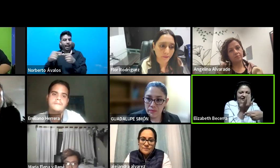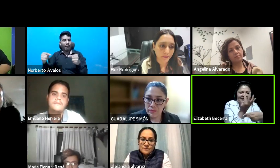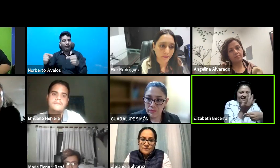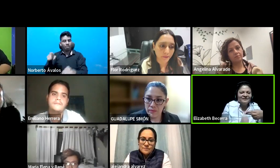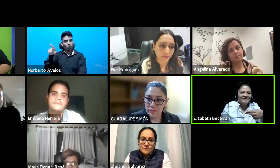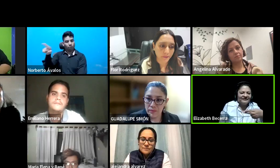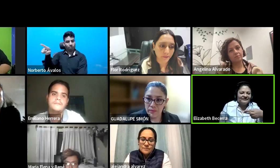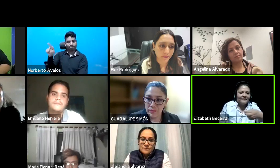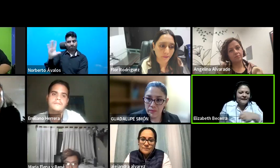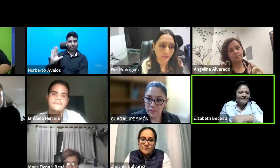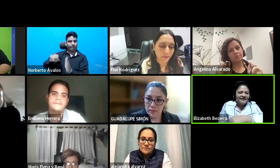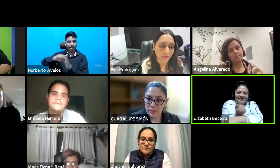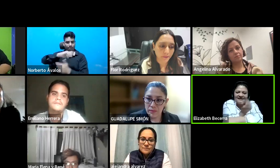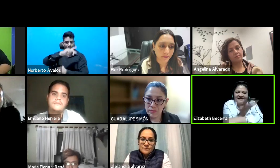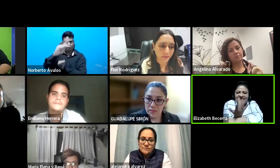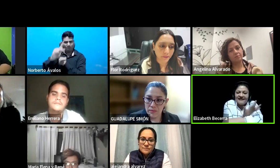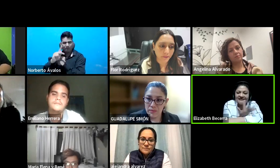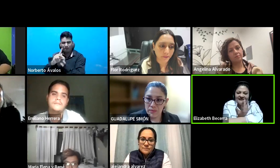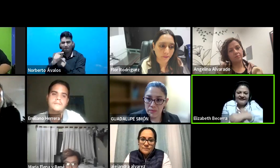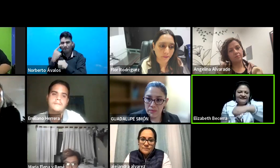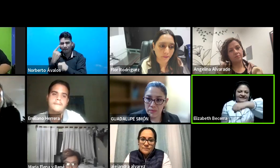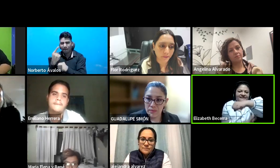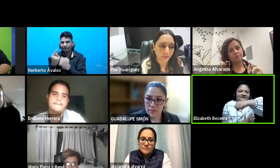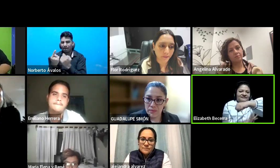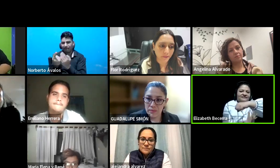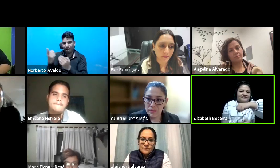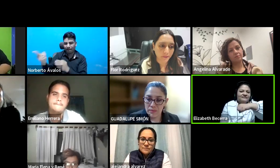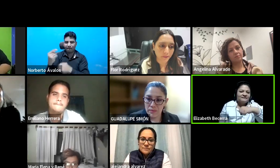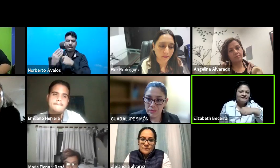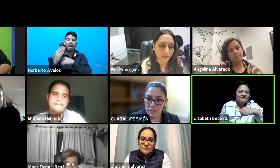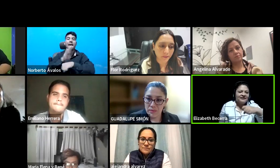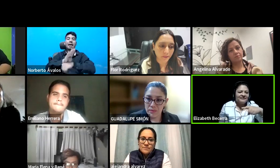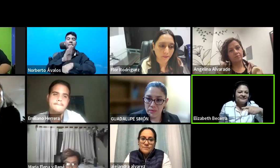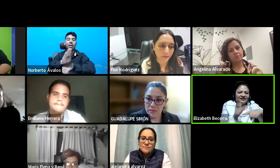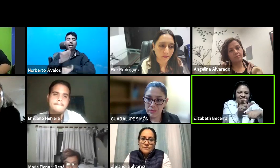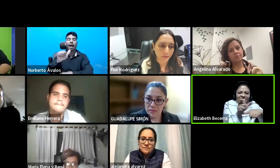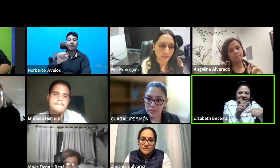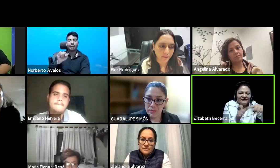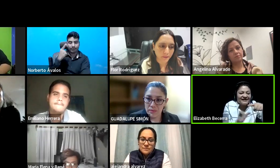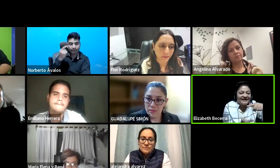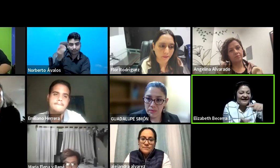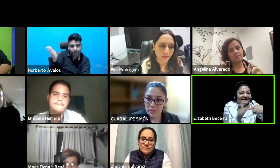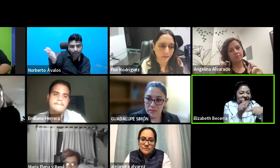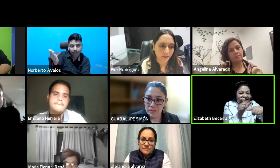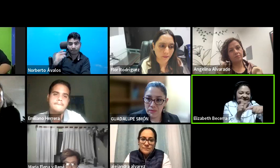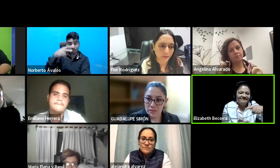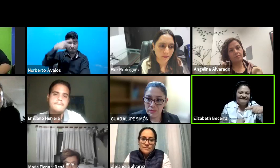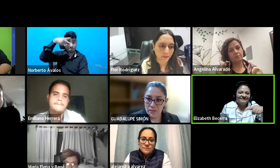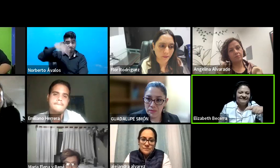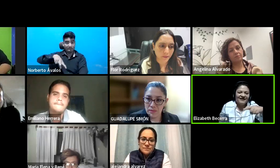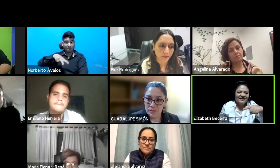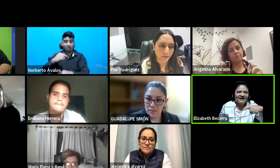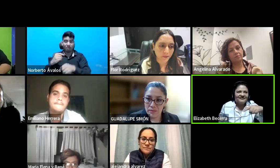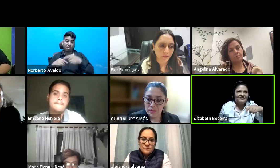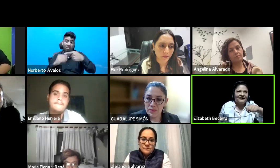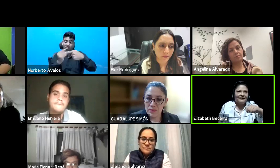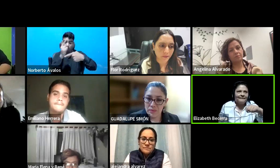aquí y otra seña aquí. Entonces yo supongo que esta es la de número y número en Brasil se hacía Se hacía así